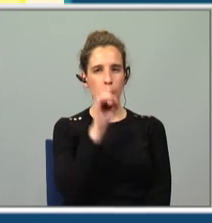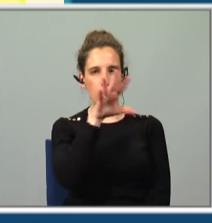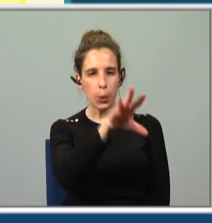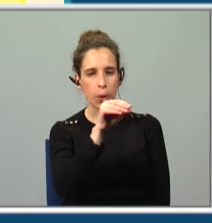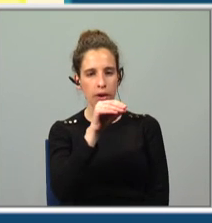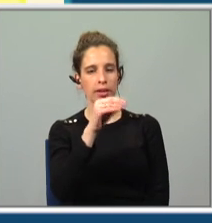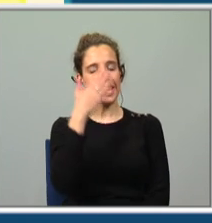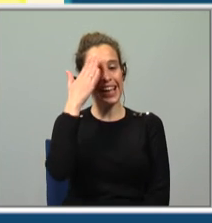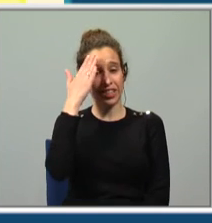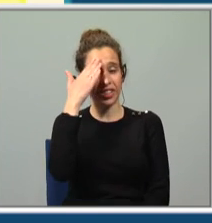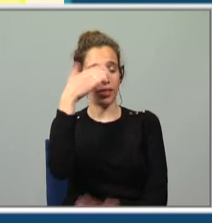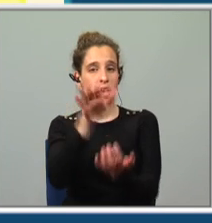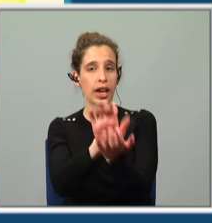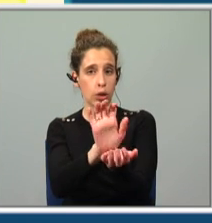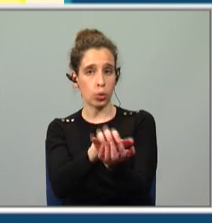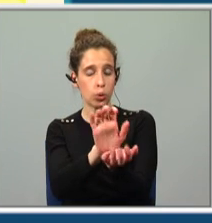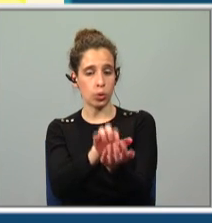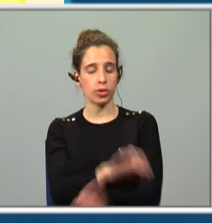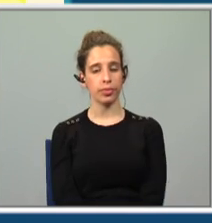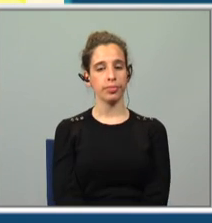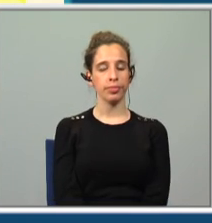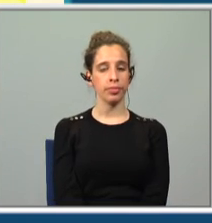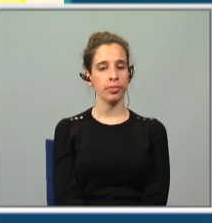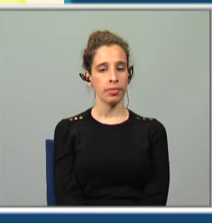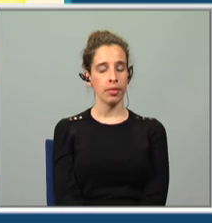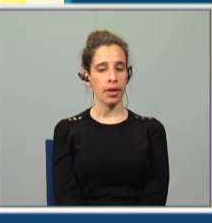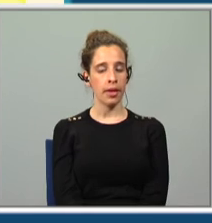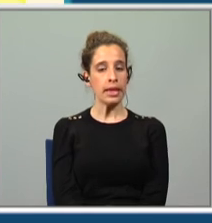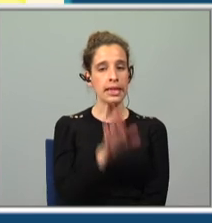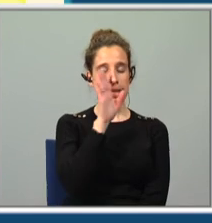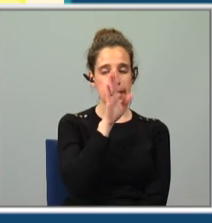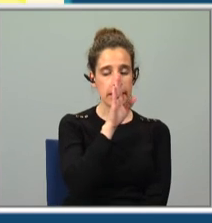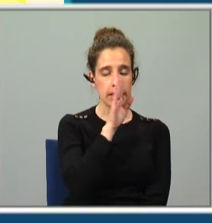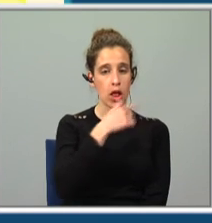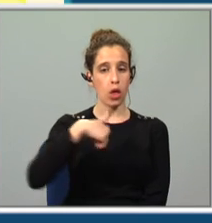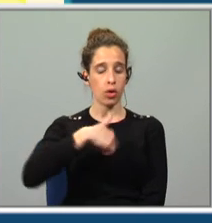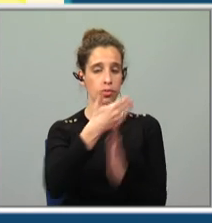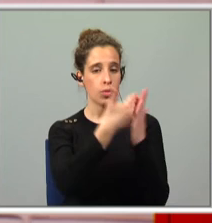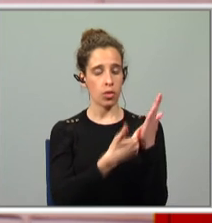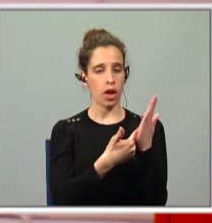que pensava ser um crocodilo se nós tivéssemos o nosso Claro aquele que 如果我們認為他是鱷魚我們有我們的 Claro 那個